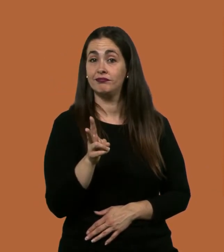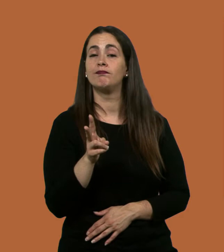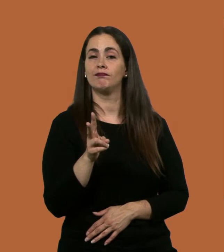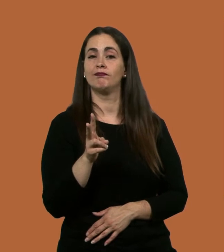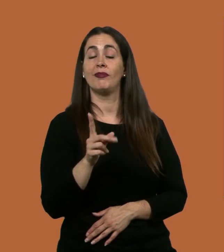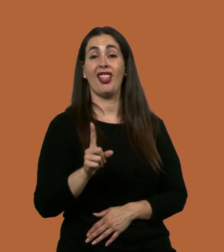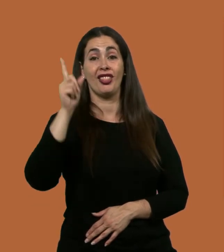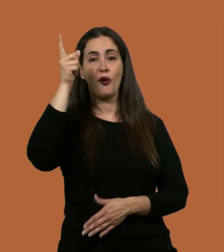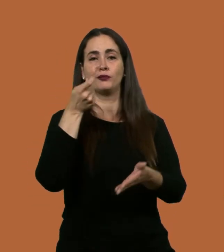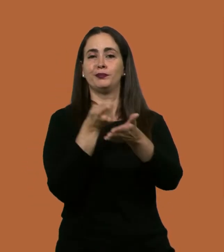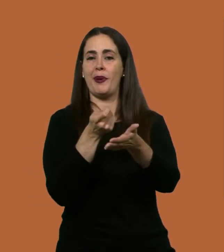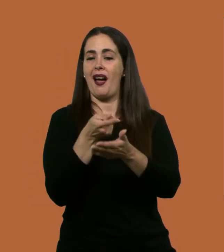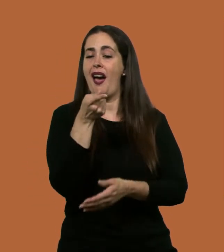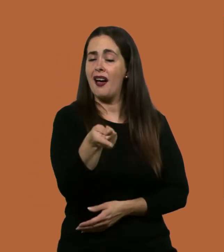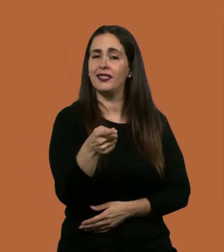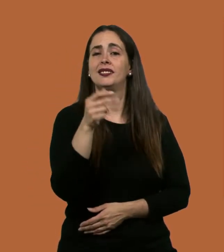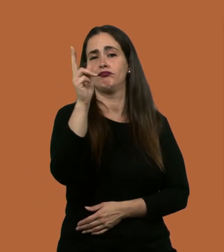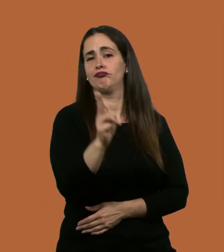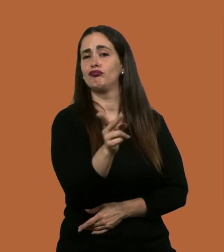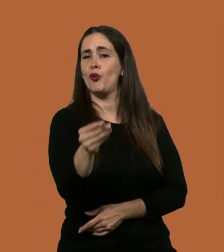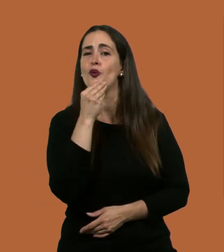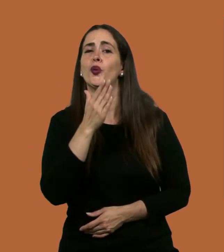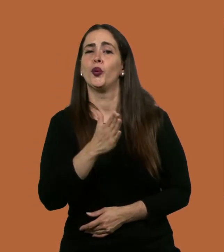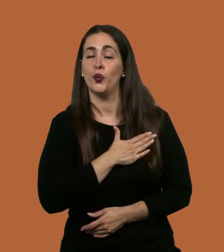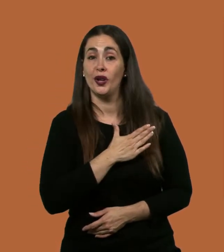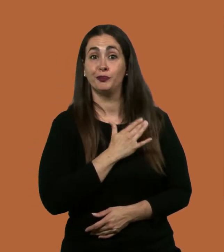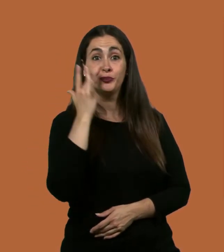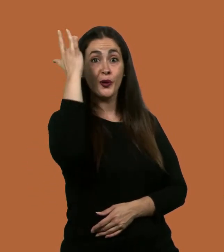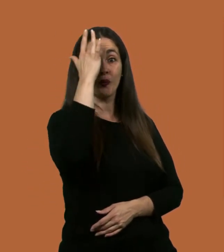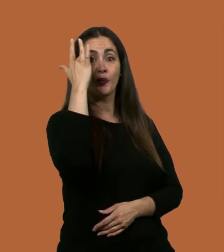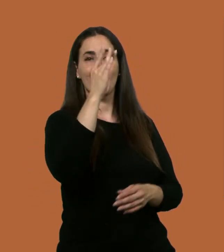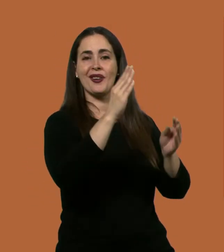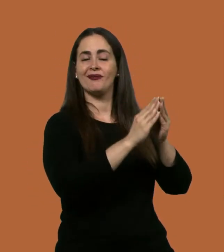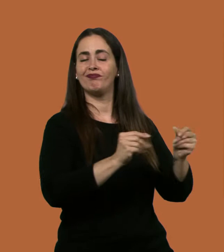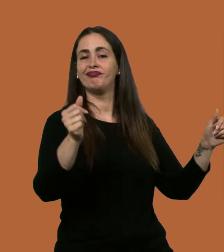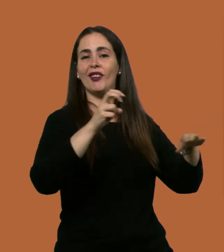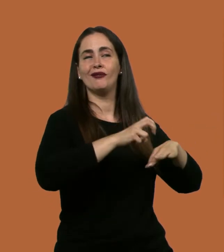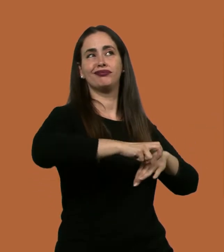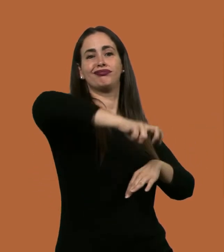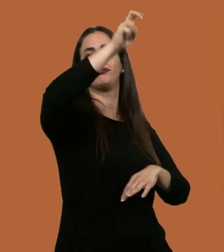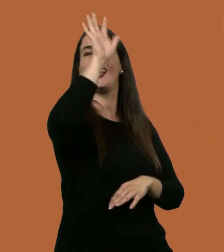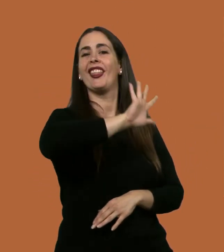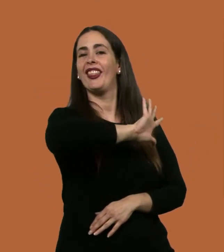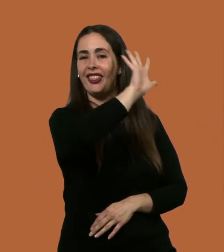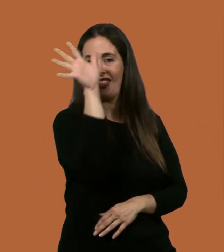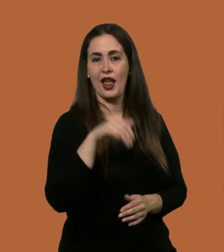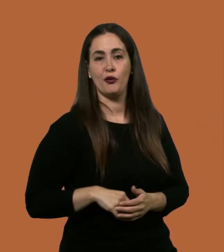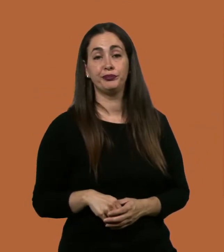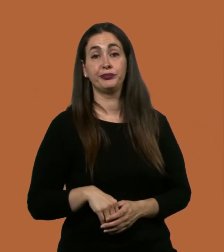“Que Déu t’ho pagui i et faci bo”. Va desaparèixer i se’n va anar al cel.